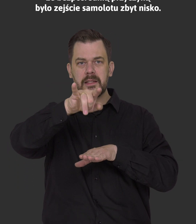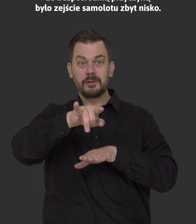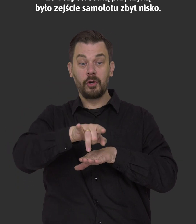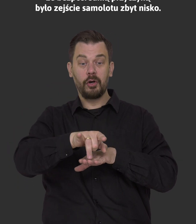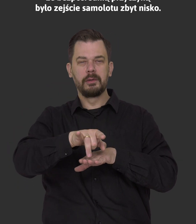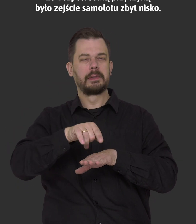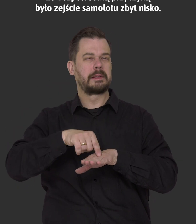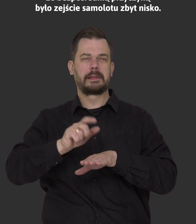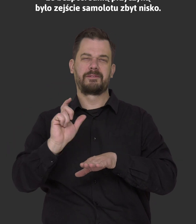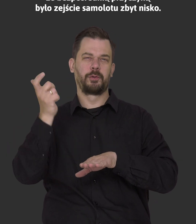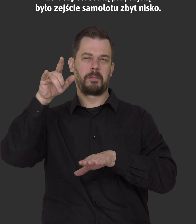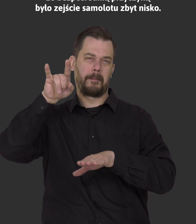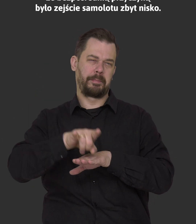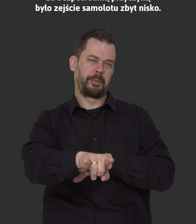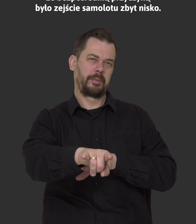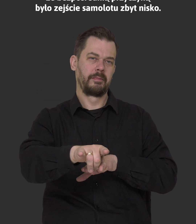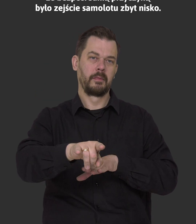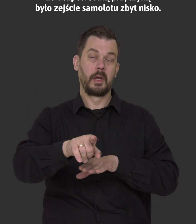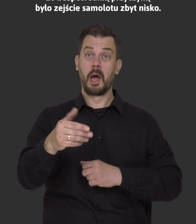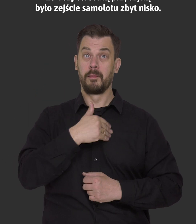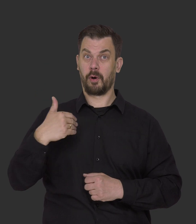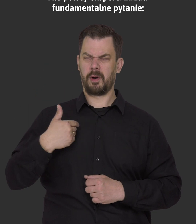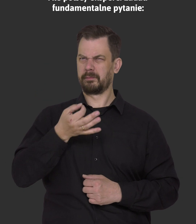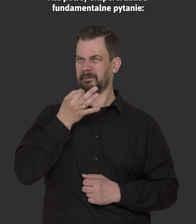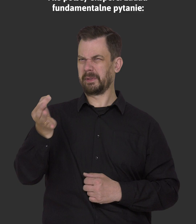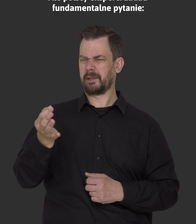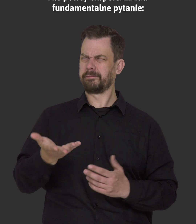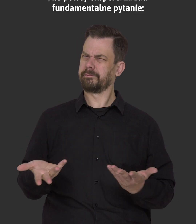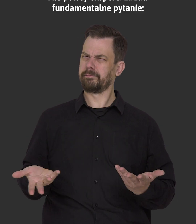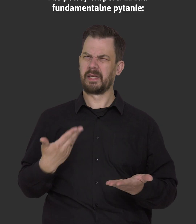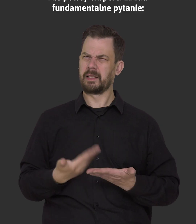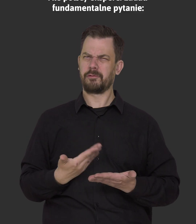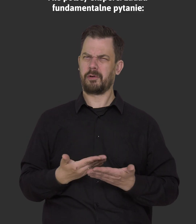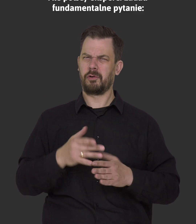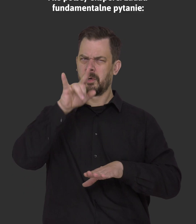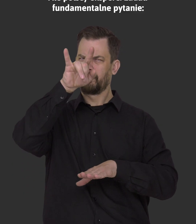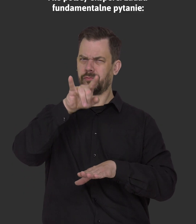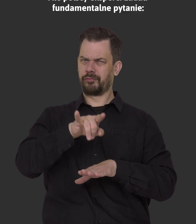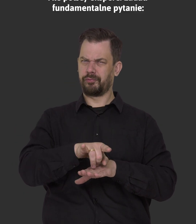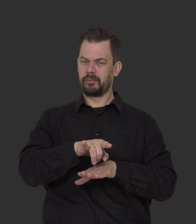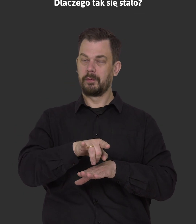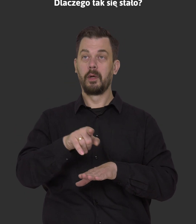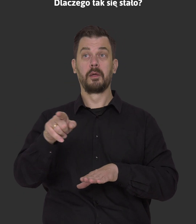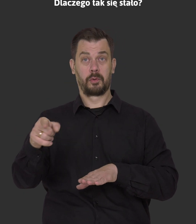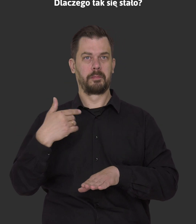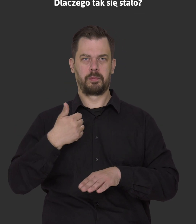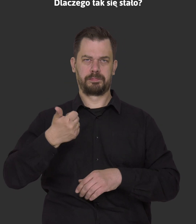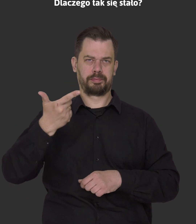że bezpośrednią przyczyną było zejście samolotu zbyt nisko. Ale polscy eksperci zadali fundamentalne pytanie: Dlaczego tak się stało?